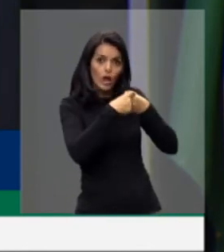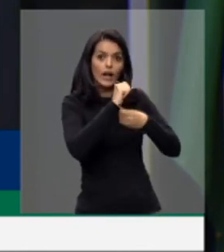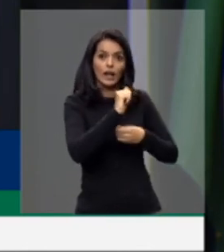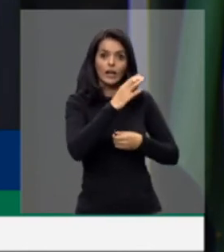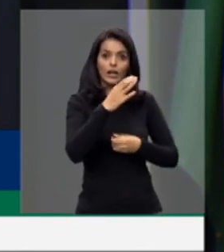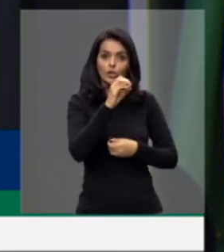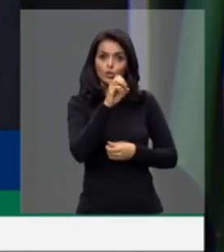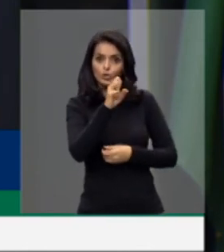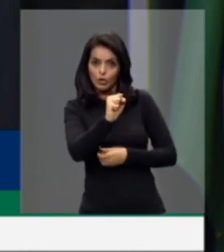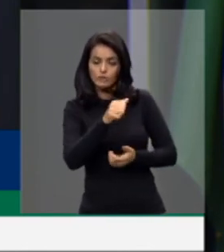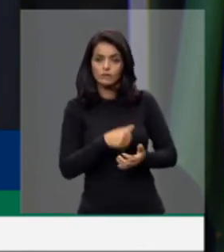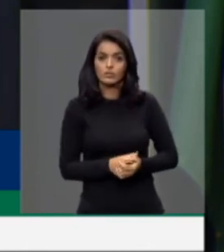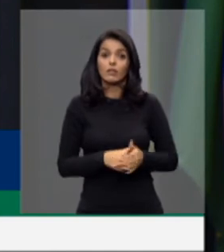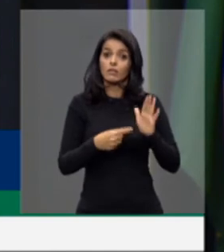AÇÕES SE DARÁA PARTIR DO BALANÇO CONTÁBIL DAS